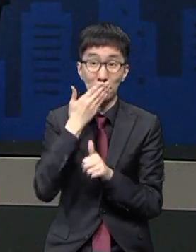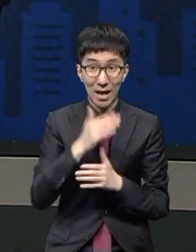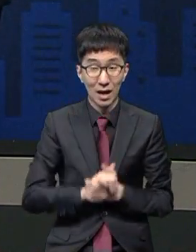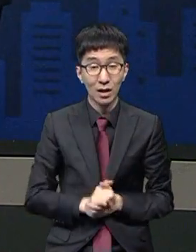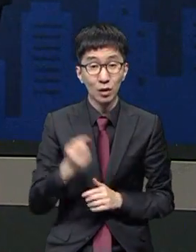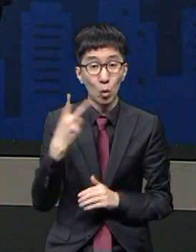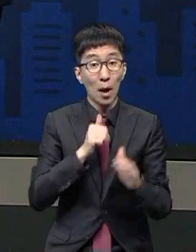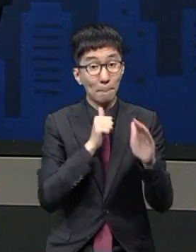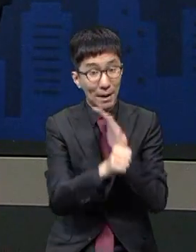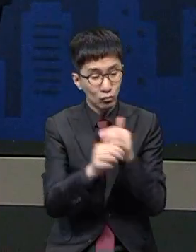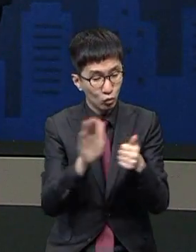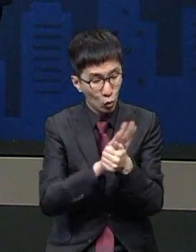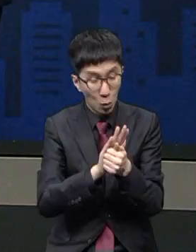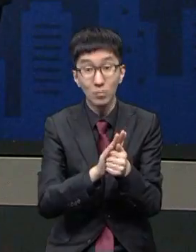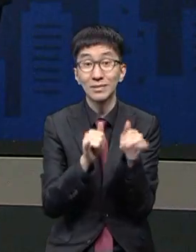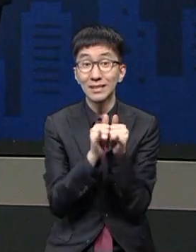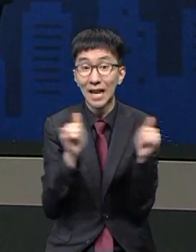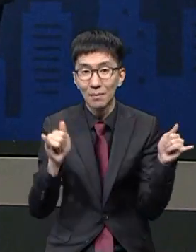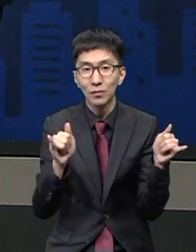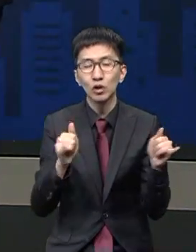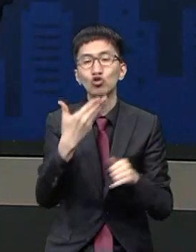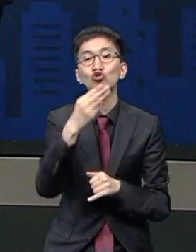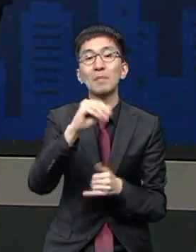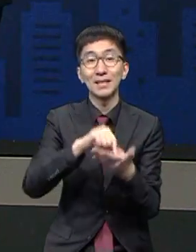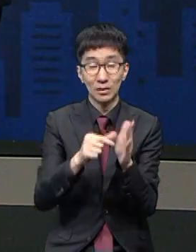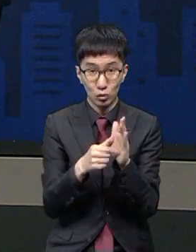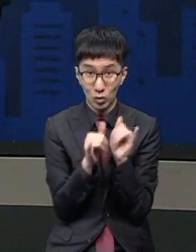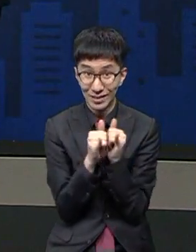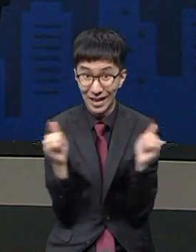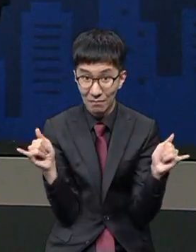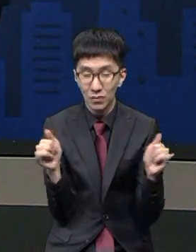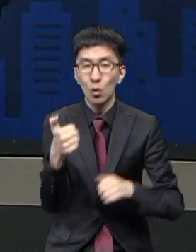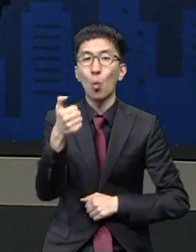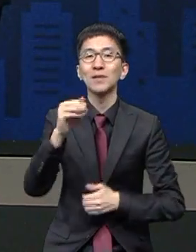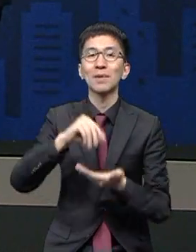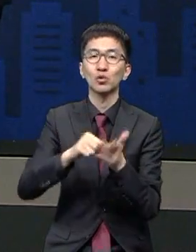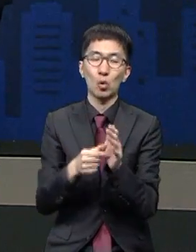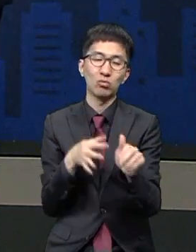돌봄 서비스 종사자 9만 명도 50만 원씩 생계 지원금을 받을 수 있습니다.